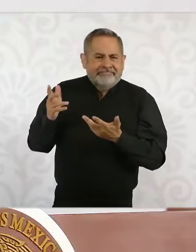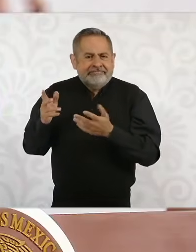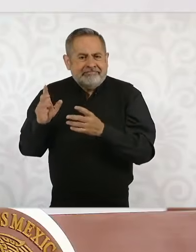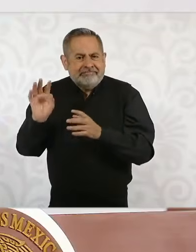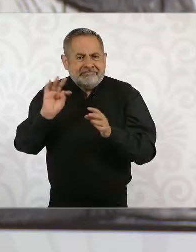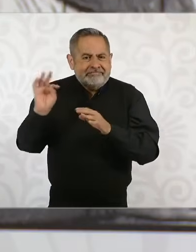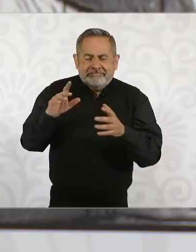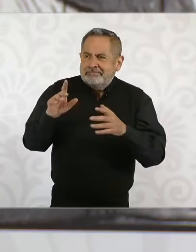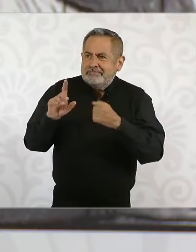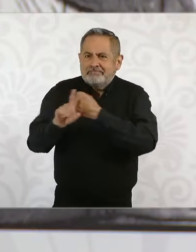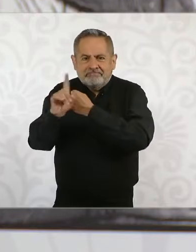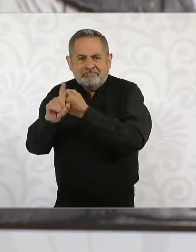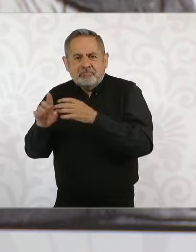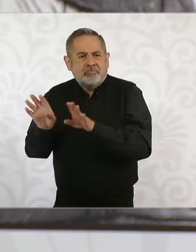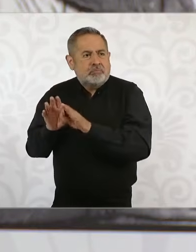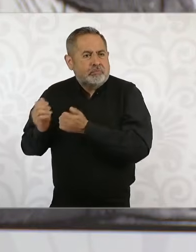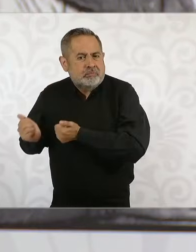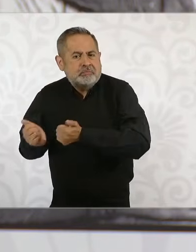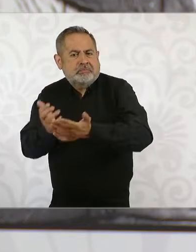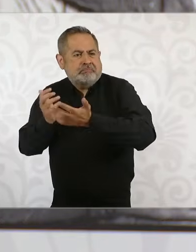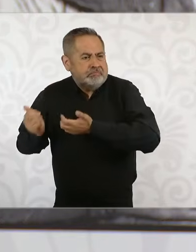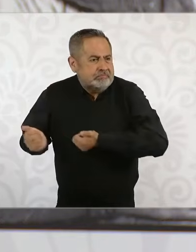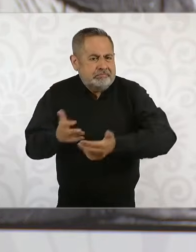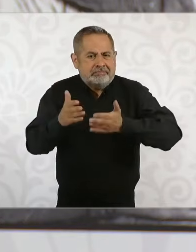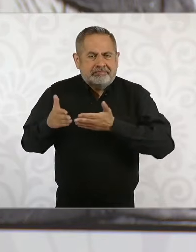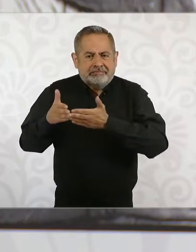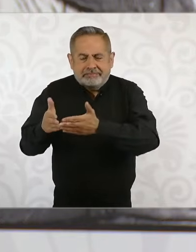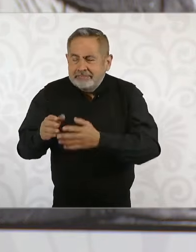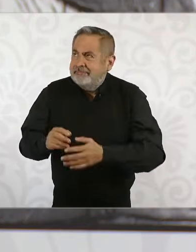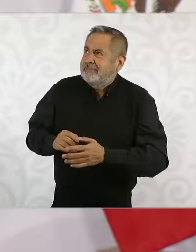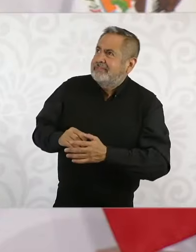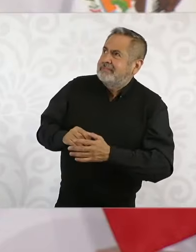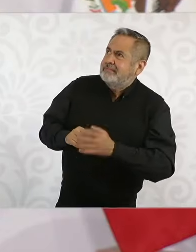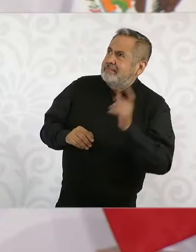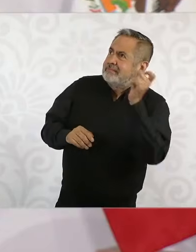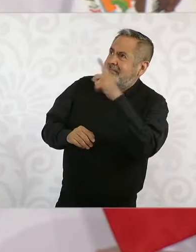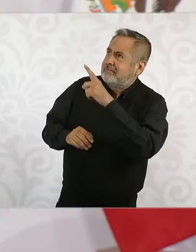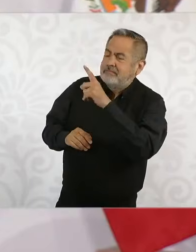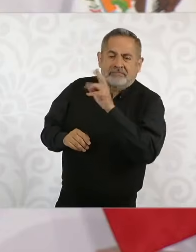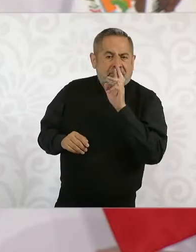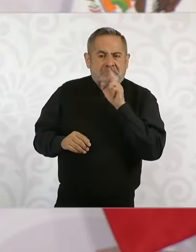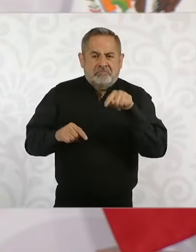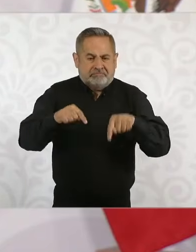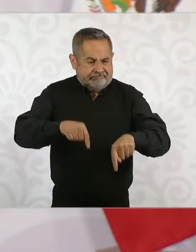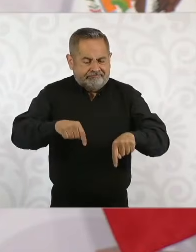y se complica la transportación marítima y por eso es muy importante que acerquemos la producción